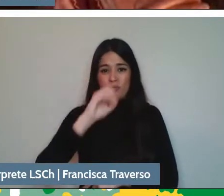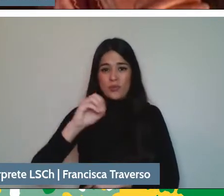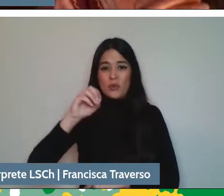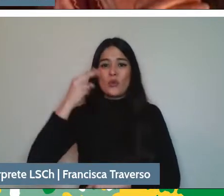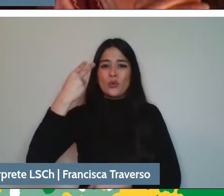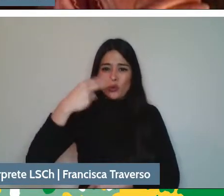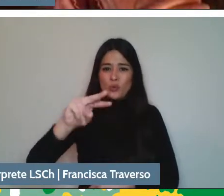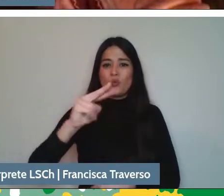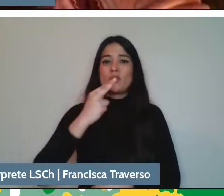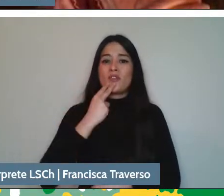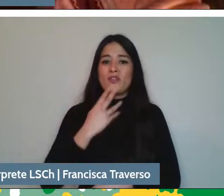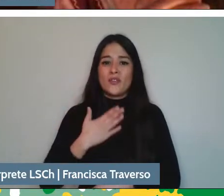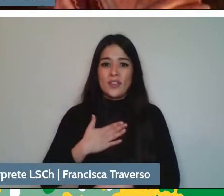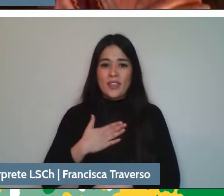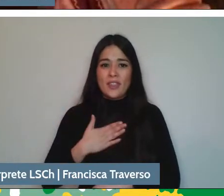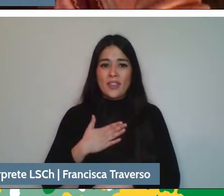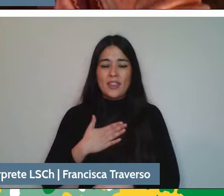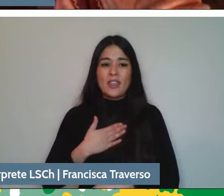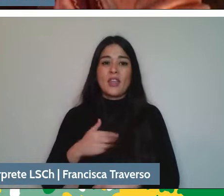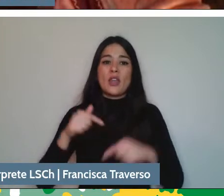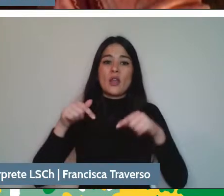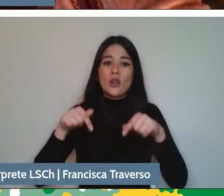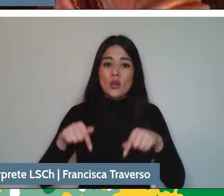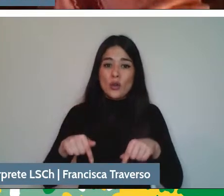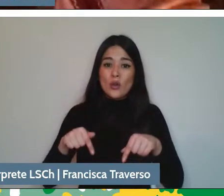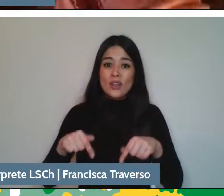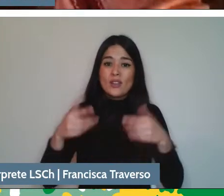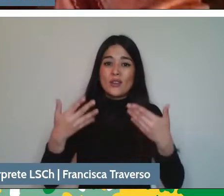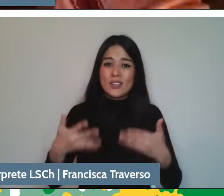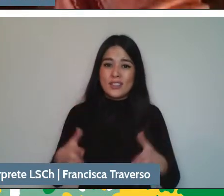Y bueno, con esto ya tenemos que empezar a cerrar.